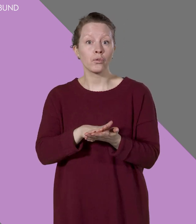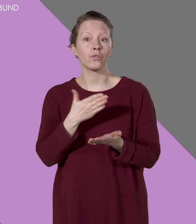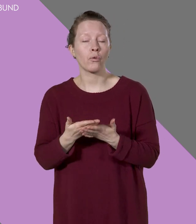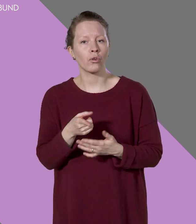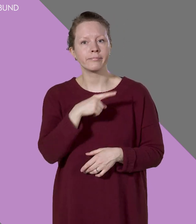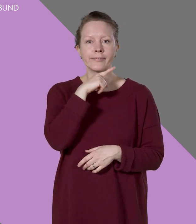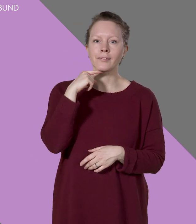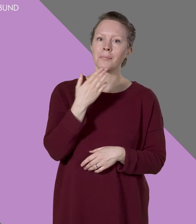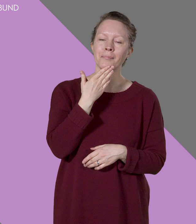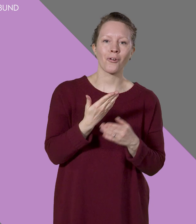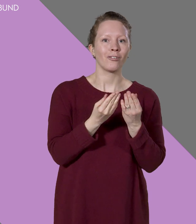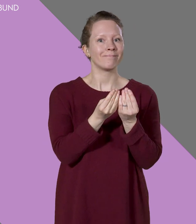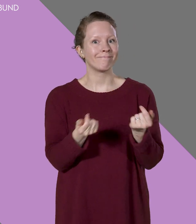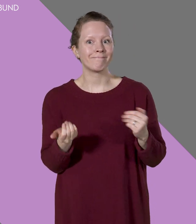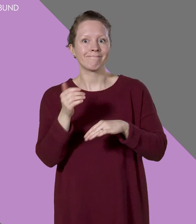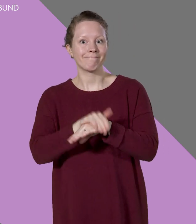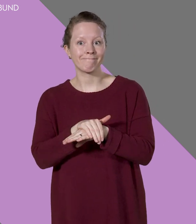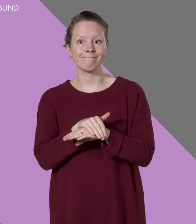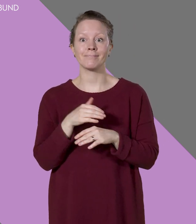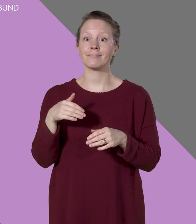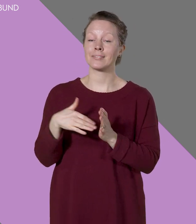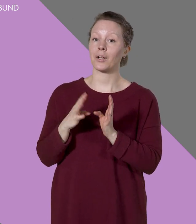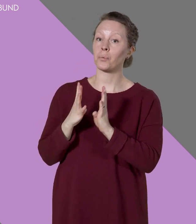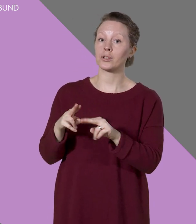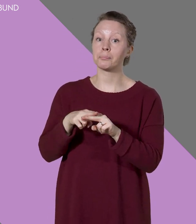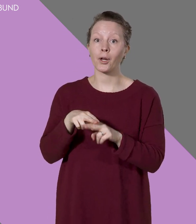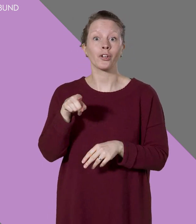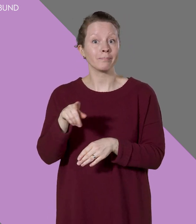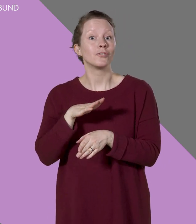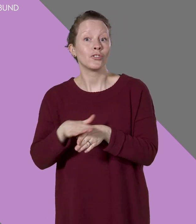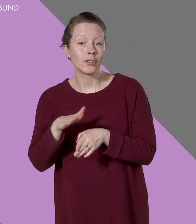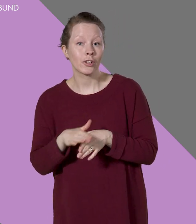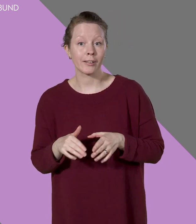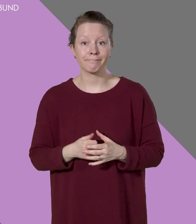tillräckligt kunnig tolkning till rådets möten i Jyväskylä.